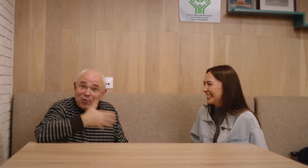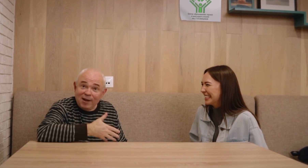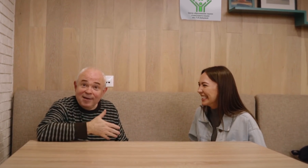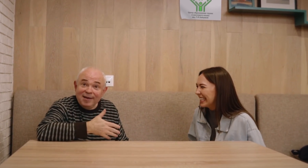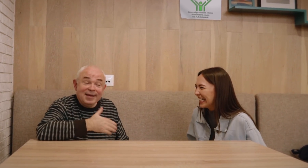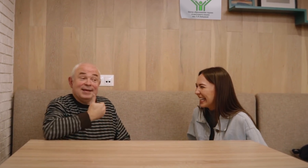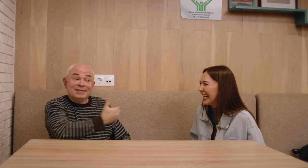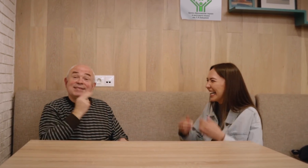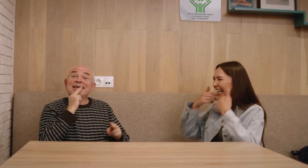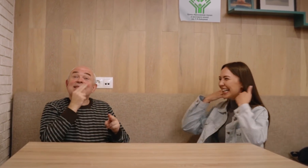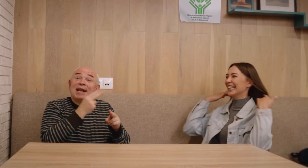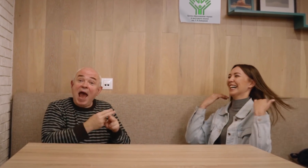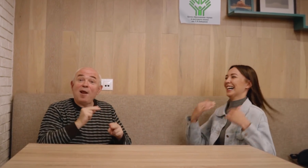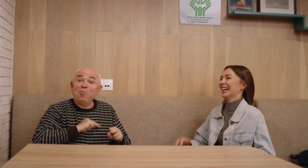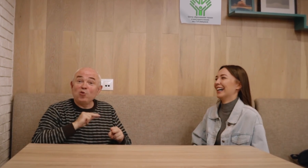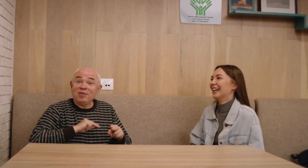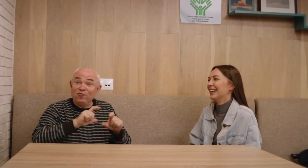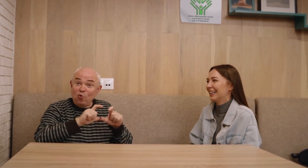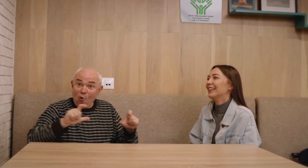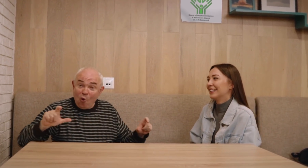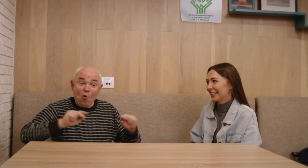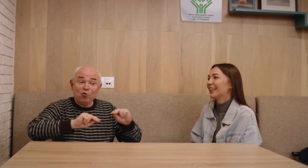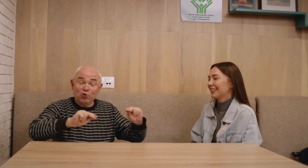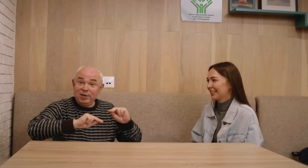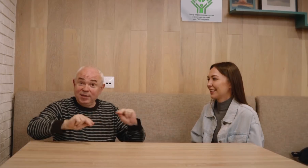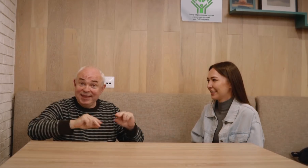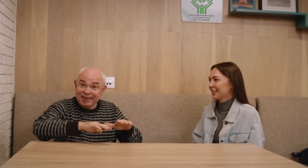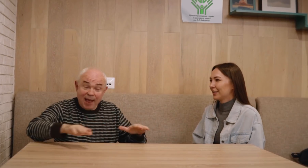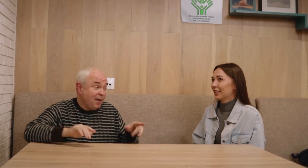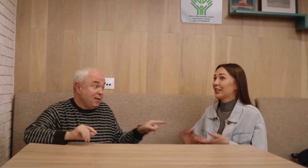Поняли? Ее сестра работает учительницей в школе для глухих.